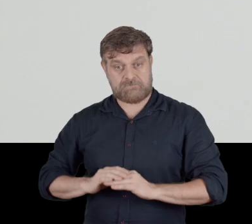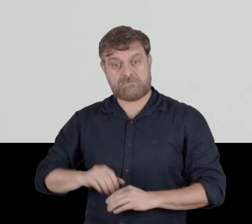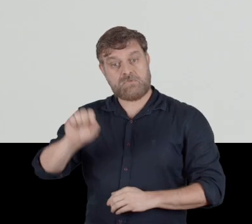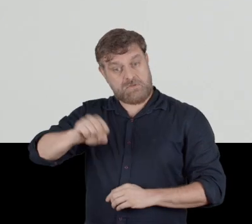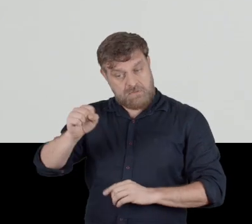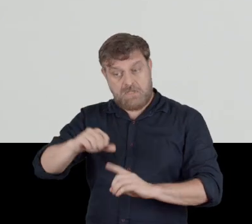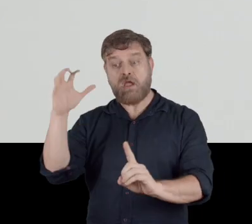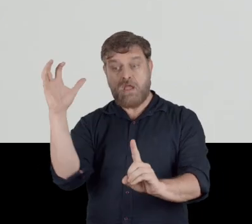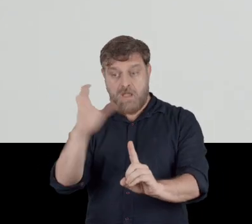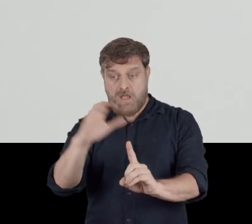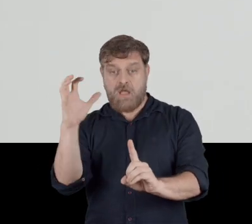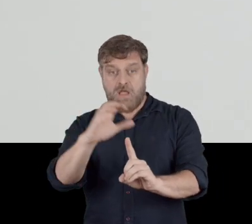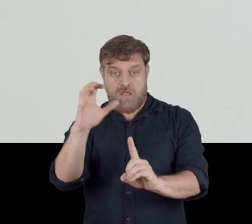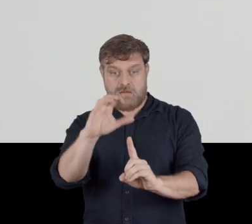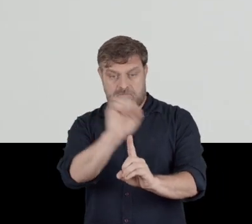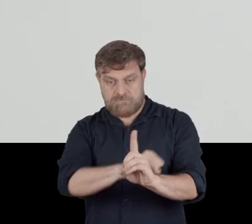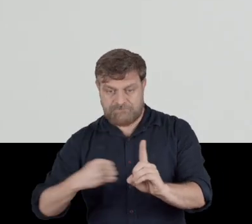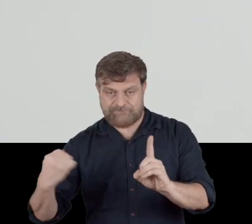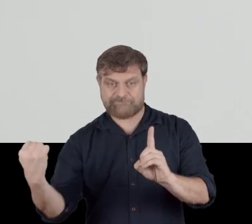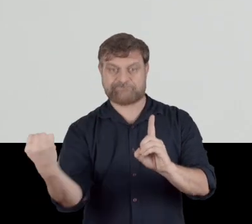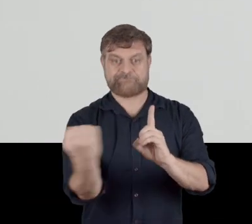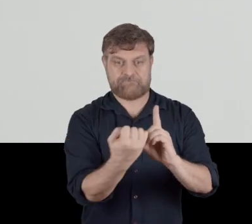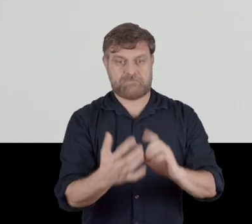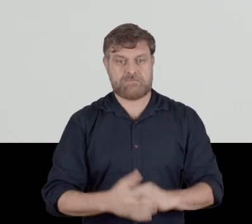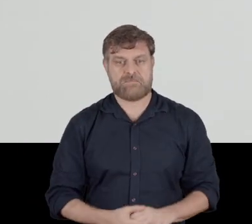acabam influenciando a sociedade como um todo.